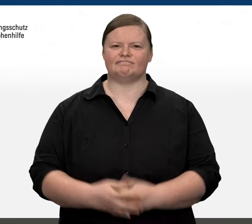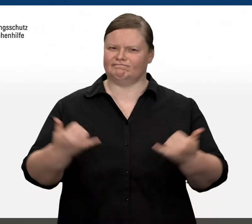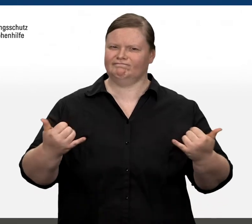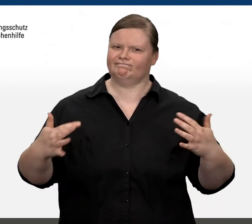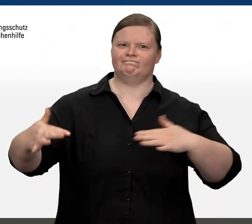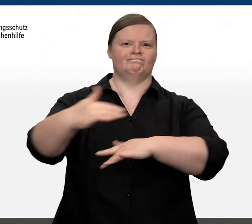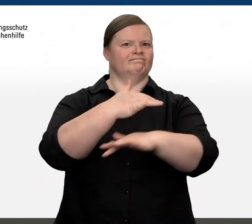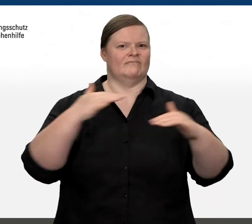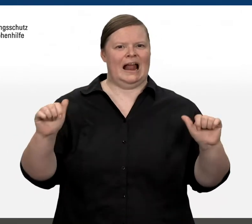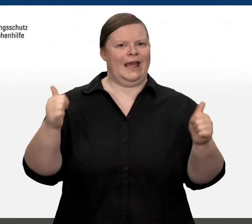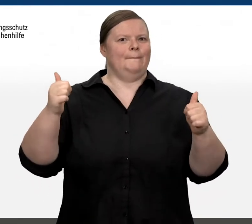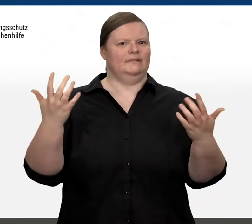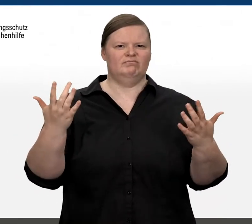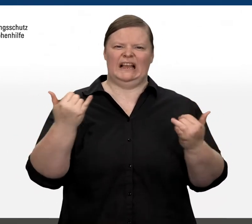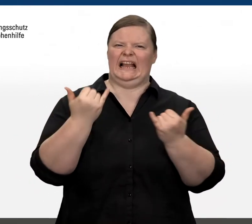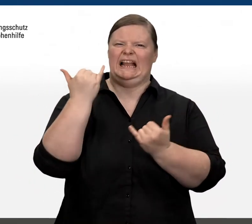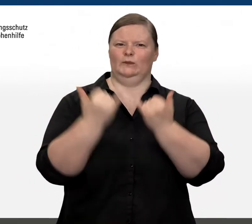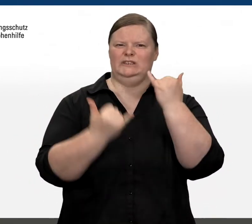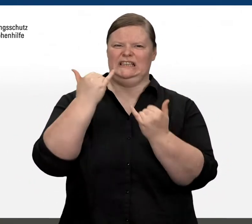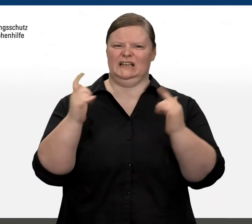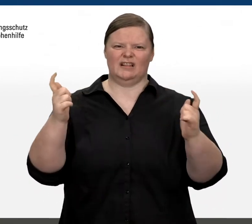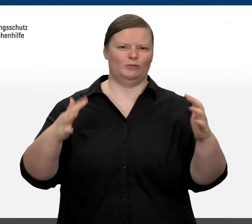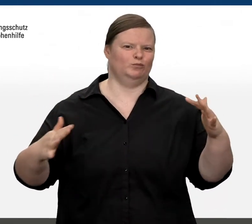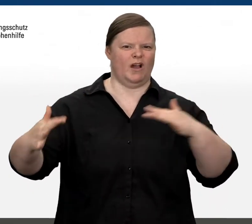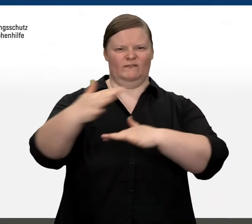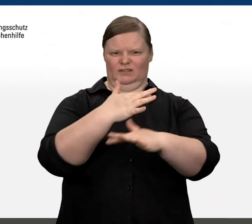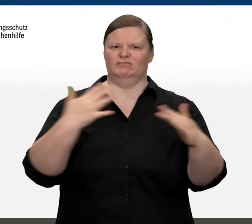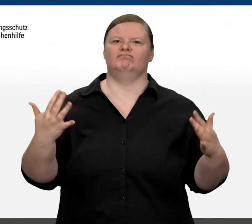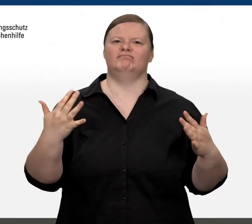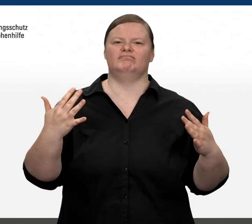Wir leben in einer Industriegesellschaft